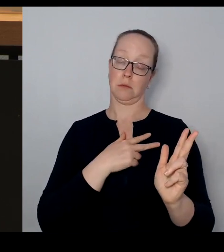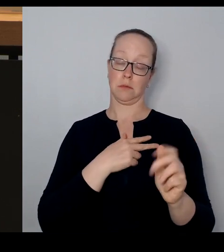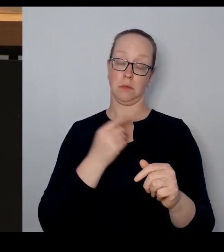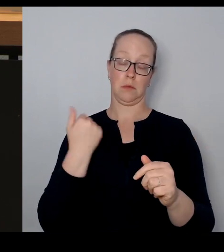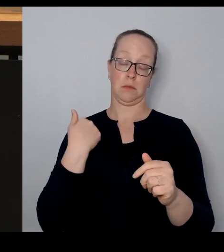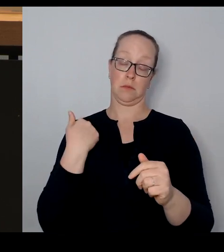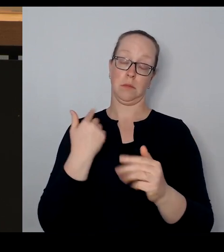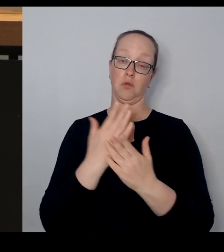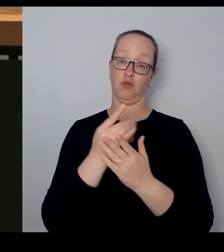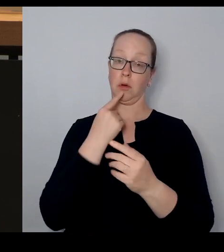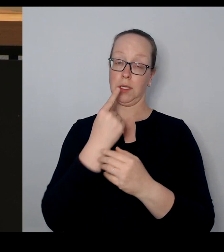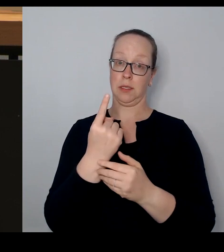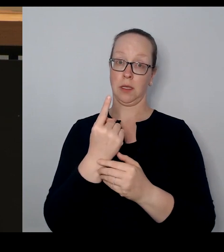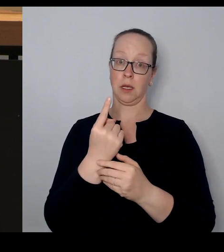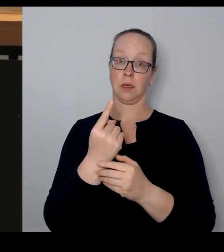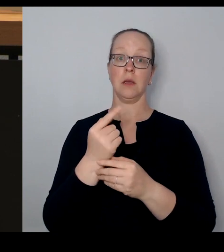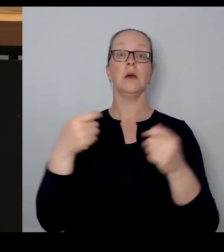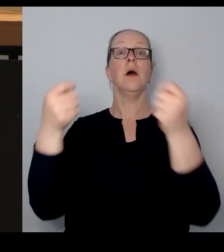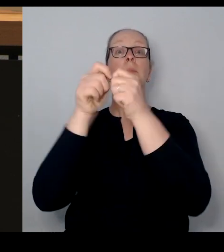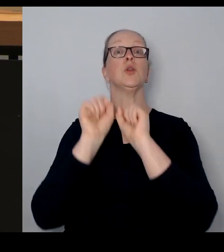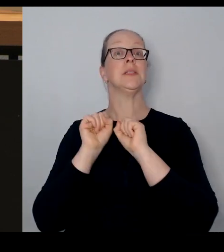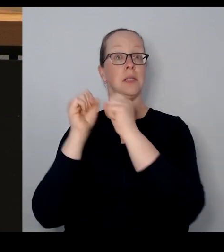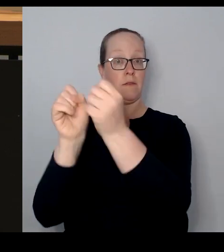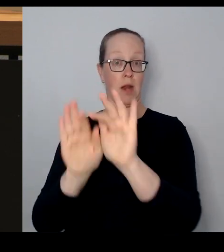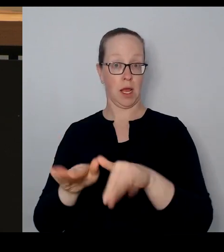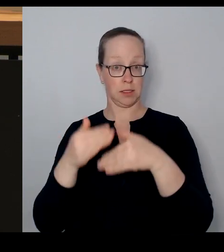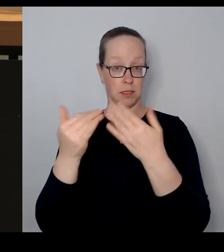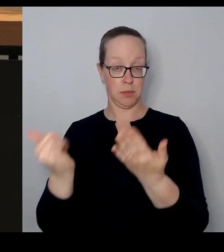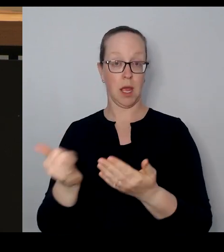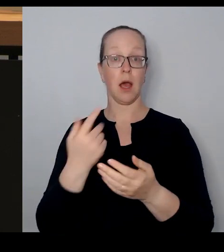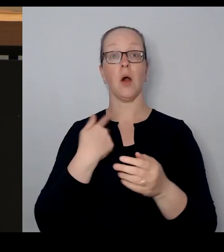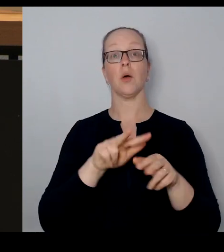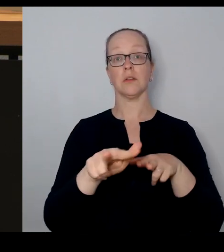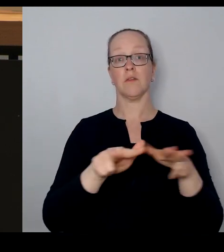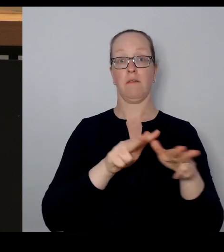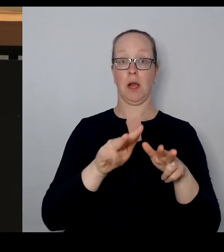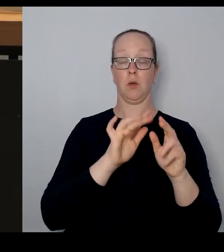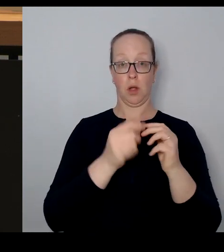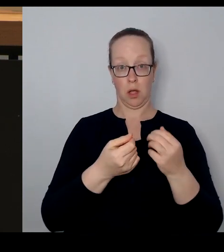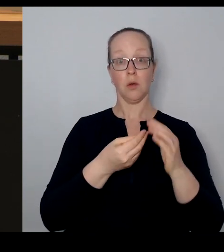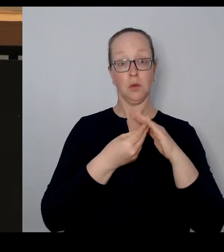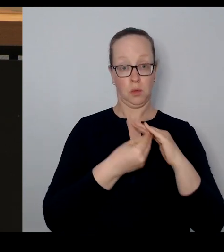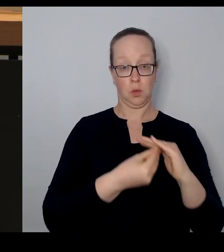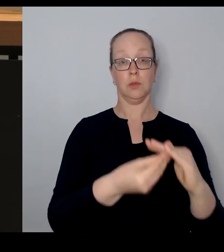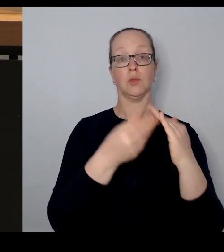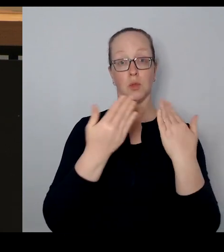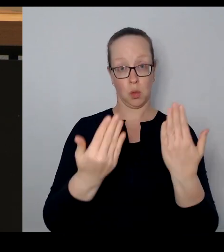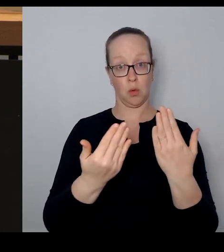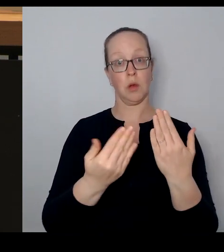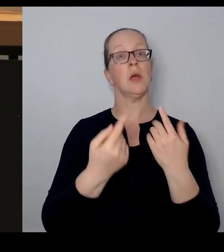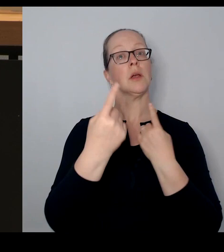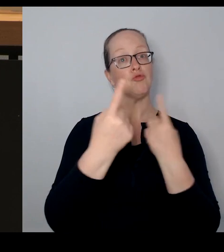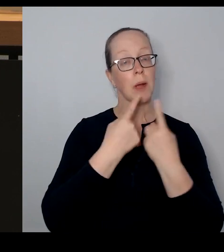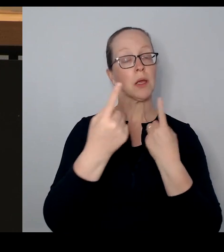auch durch Stettner als Fraktionsvorsitzender hat intensive Gespräche geführt, um die Frage zu beantworten Wie kann man möglichst